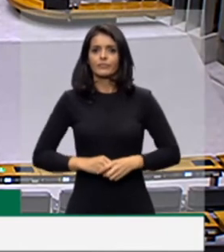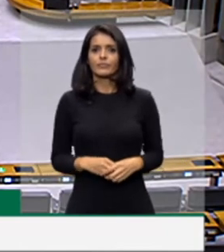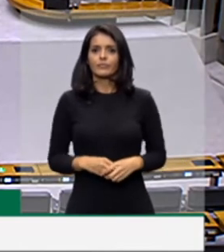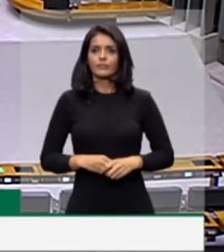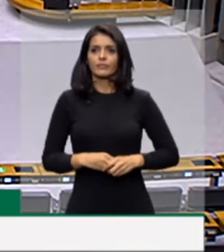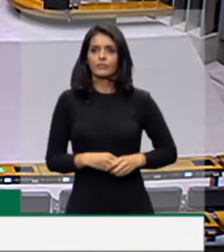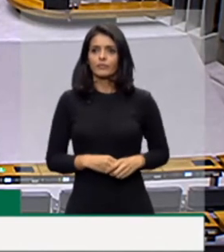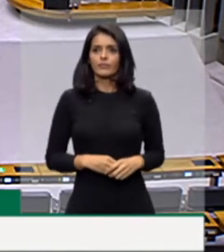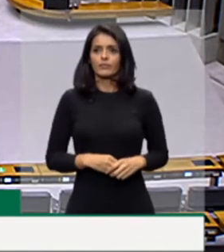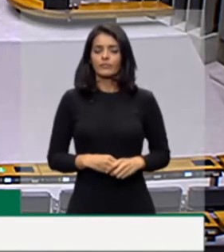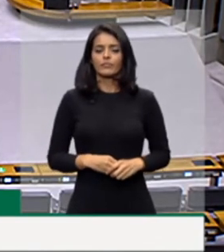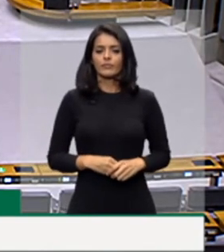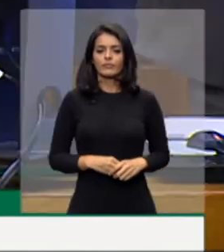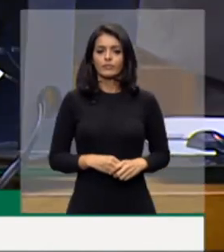OPORTUNIDADE, ENTÃO ENCAMINHO